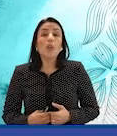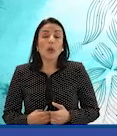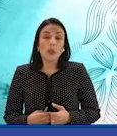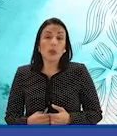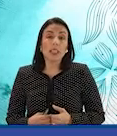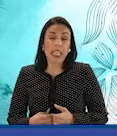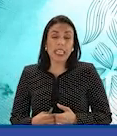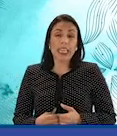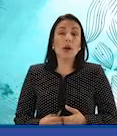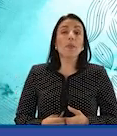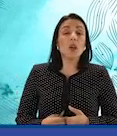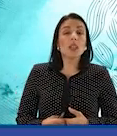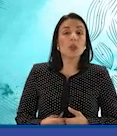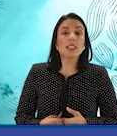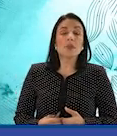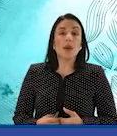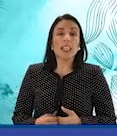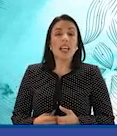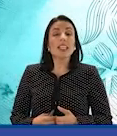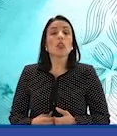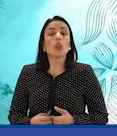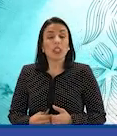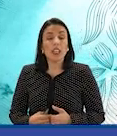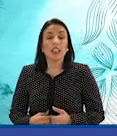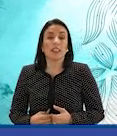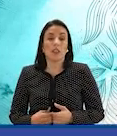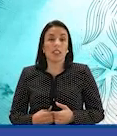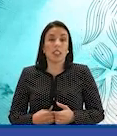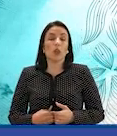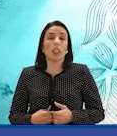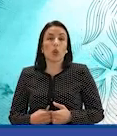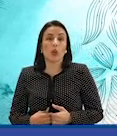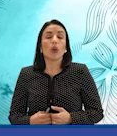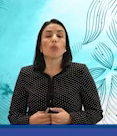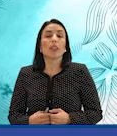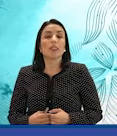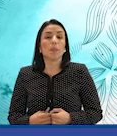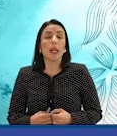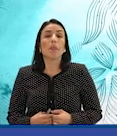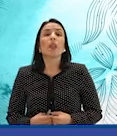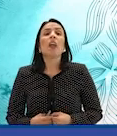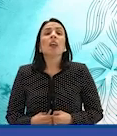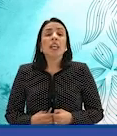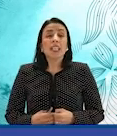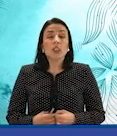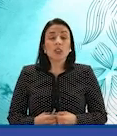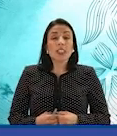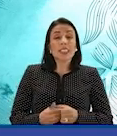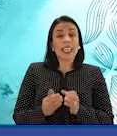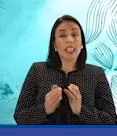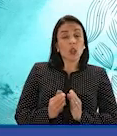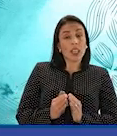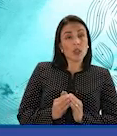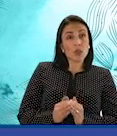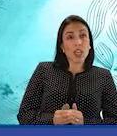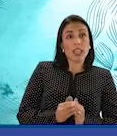por norma técnica, pero las municipalidades lo tienen establecido en el Código Municipal. Entonces, ¿Qué es lo que sucede